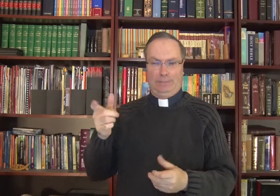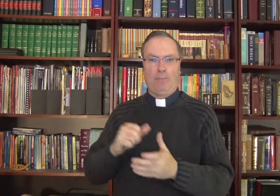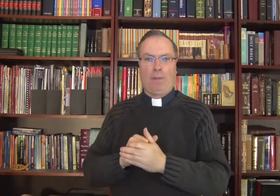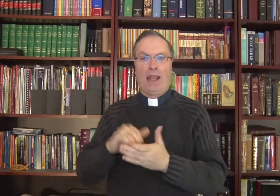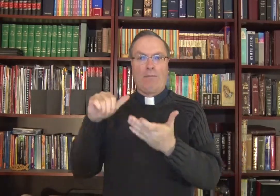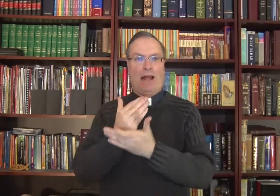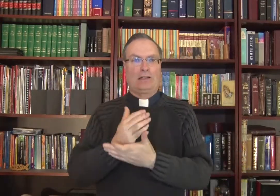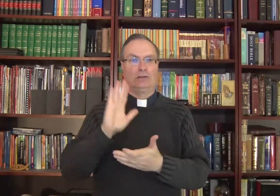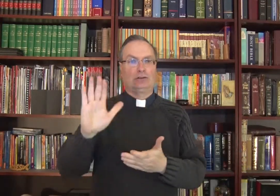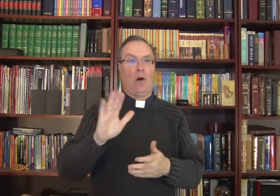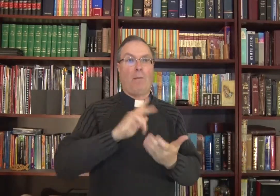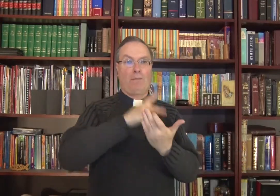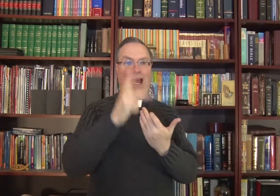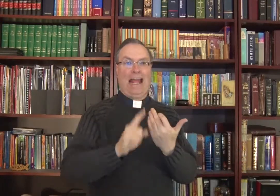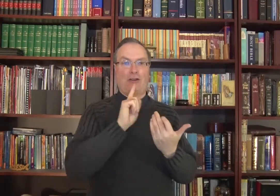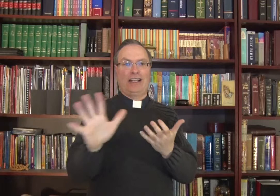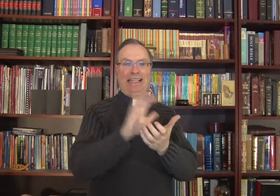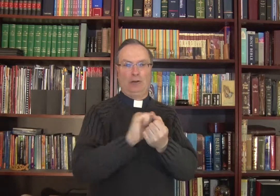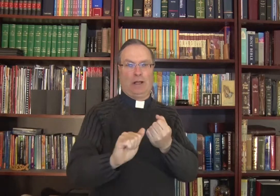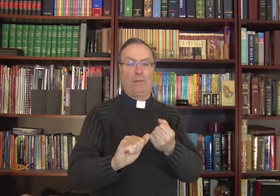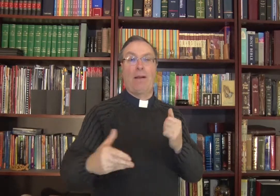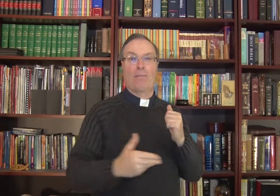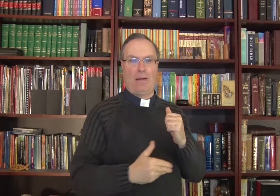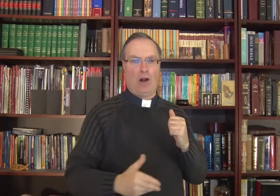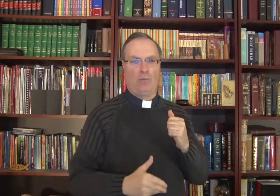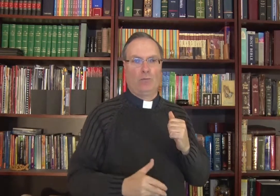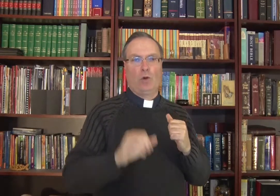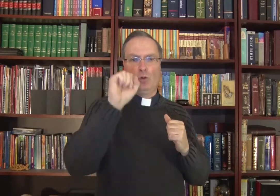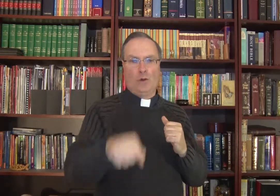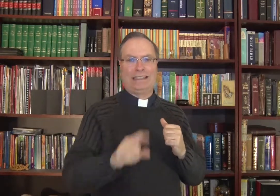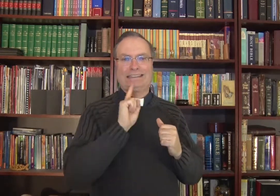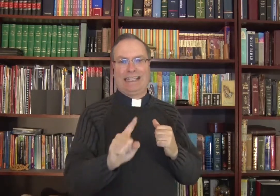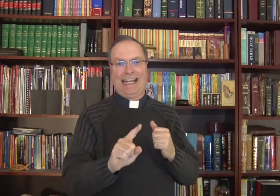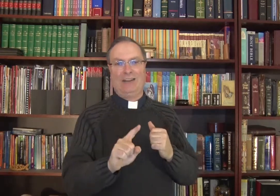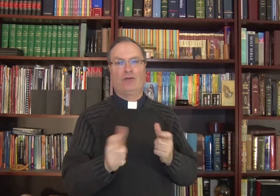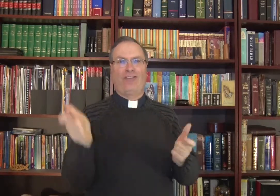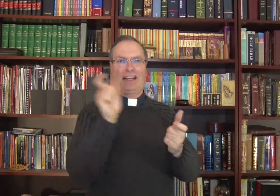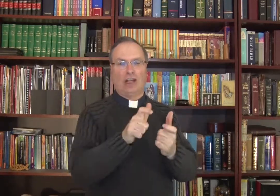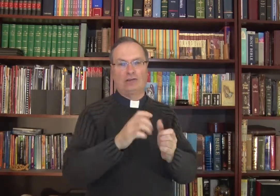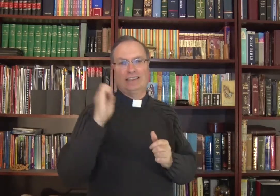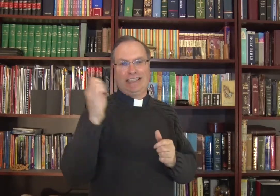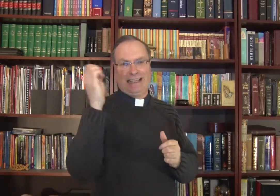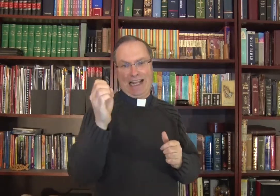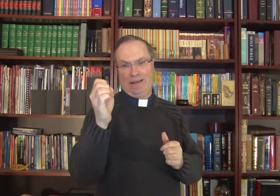parce que son plan est de détruire Babylone. Oui, c'est une vengeance de l'Éternel,